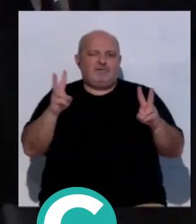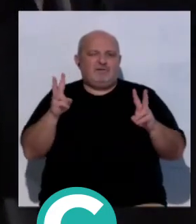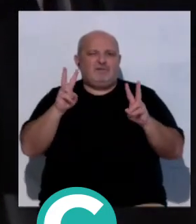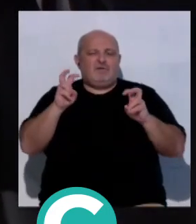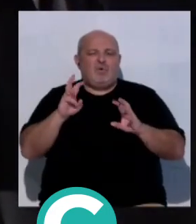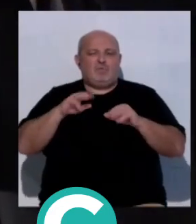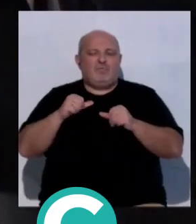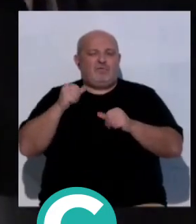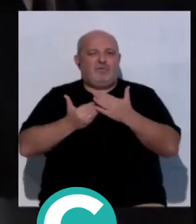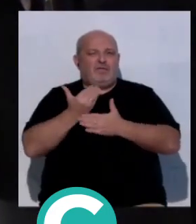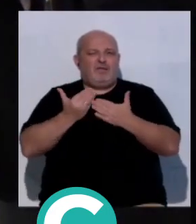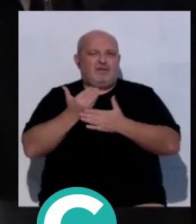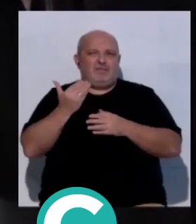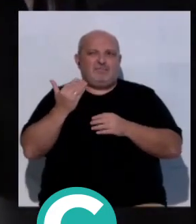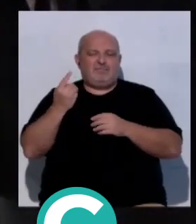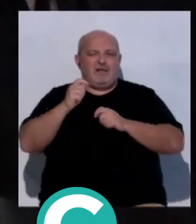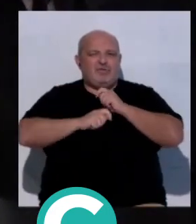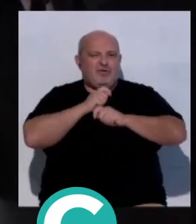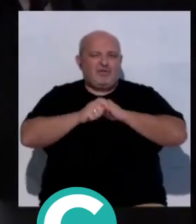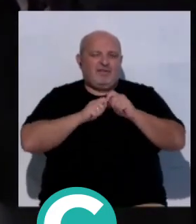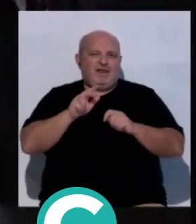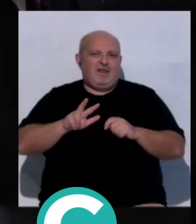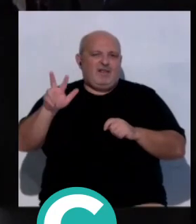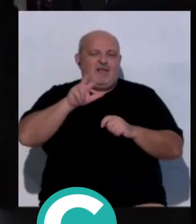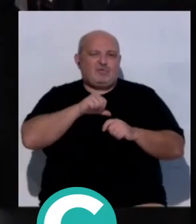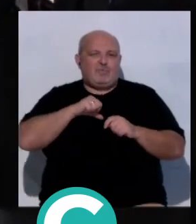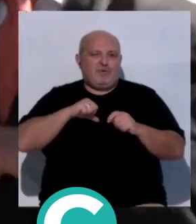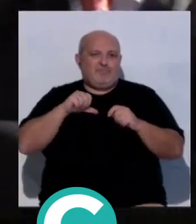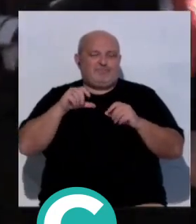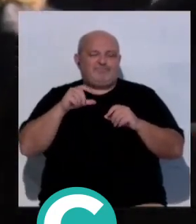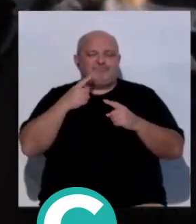últimos días por las entidades y asociaciones a nivel nacional y autonómico ha añadido que en